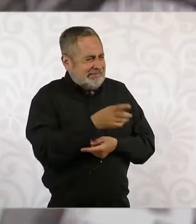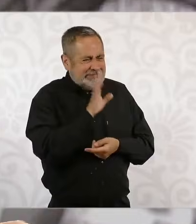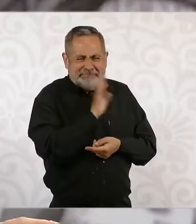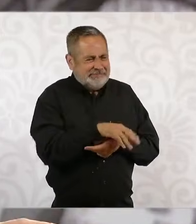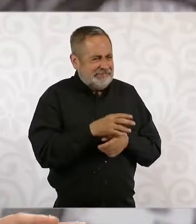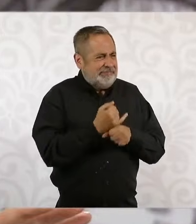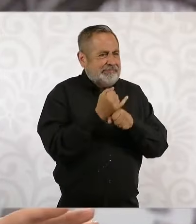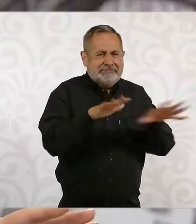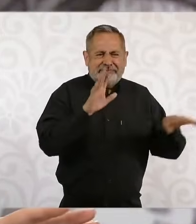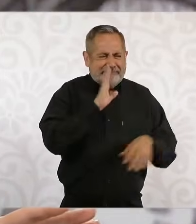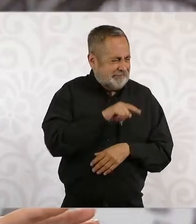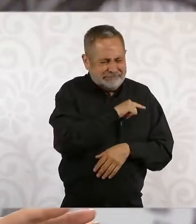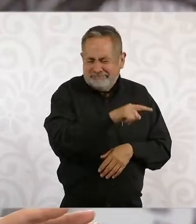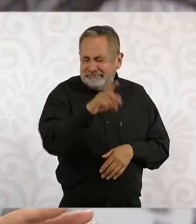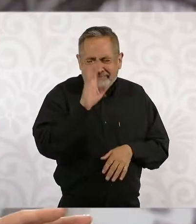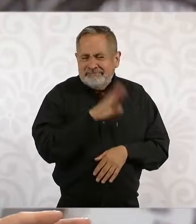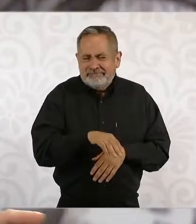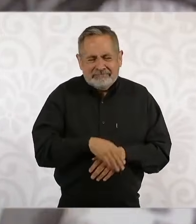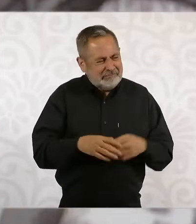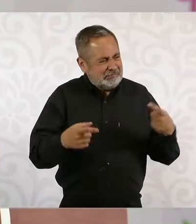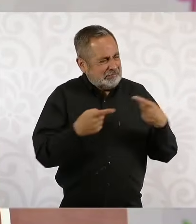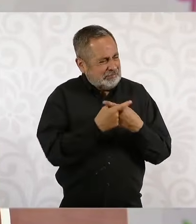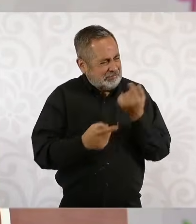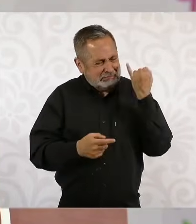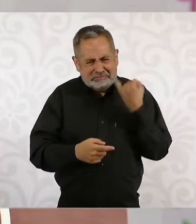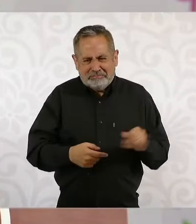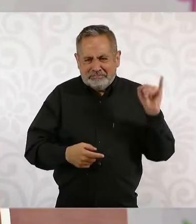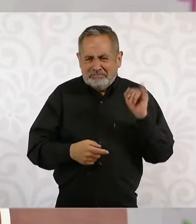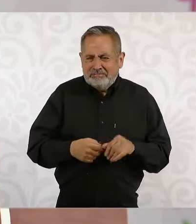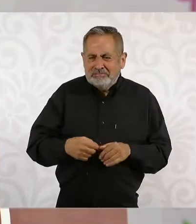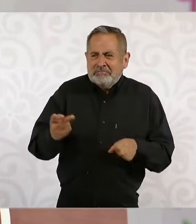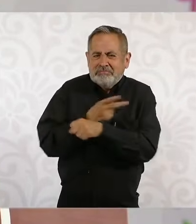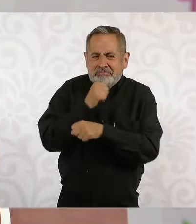porque no tiene nada que ver con lo que ocurre en el gobierno. Es como cuando inventaron que